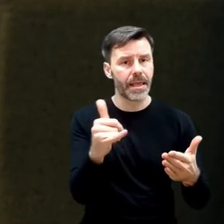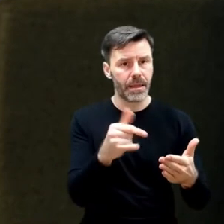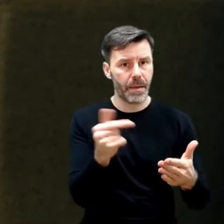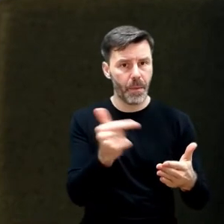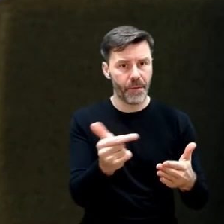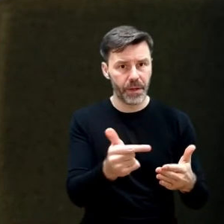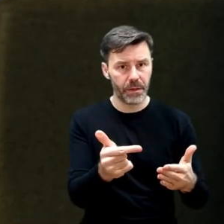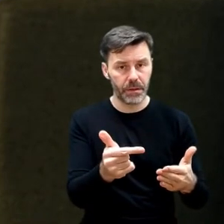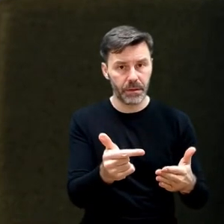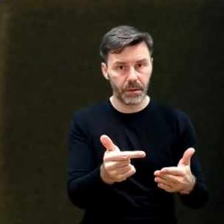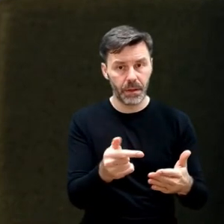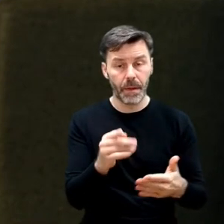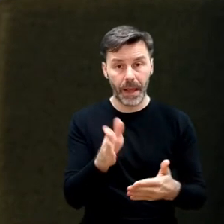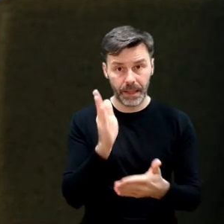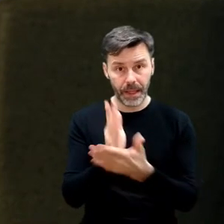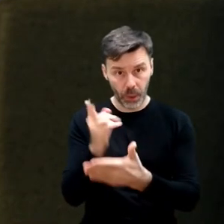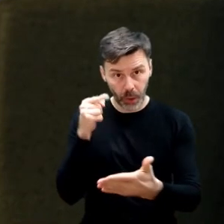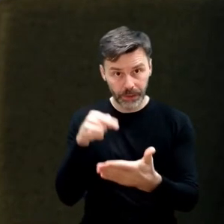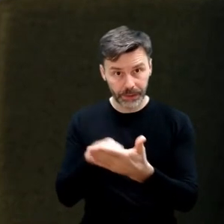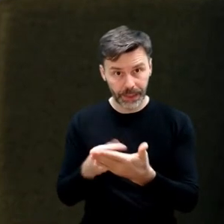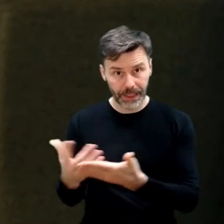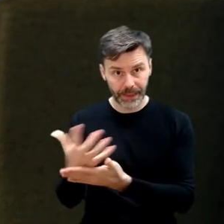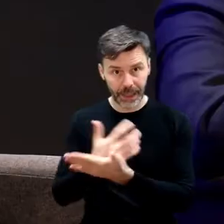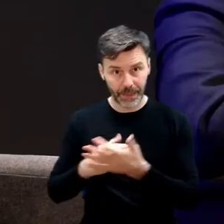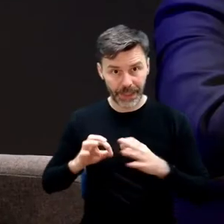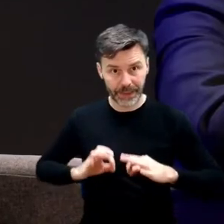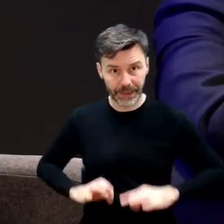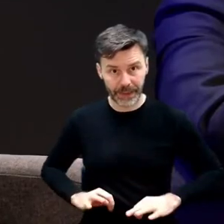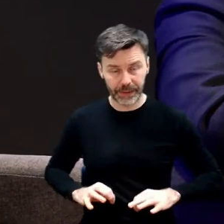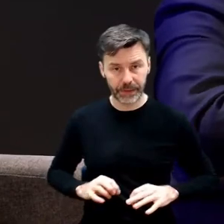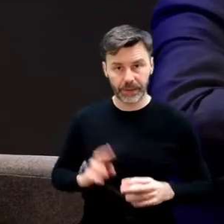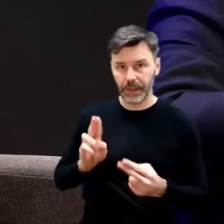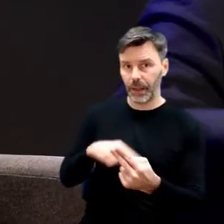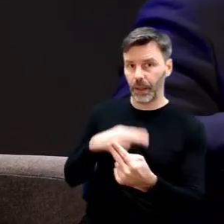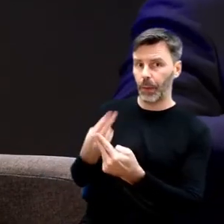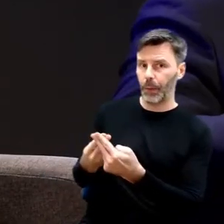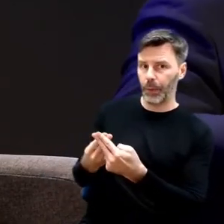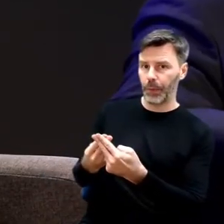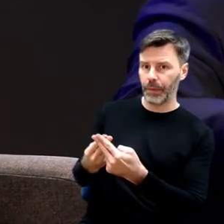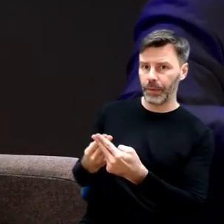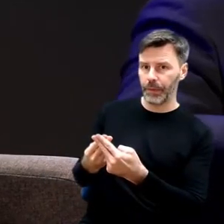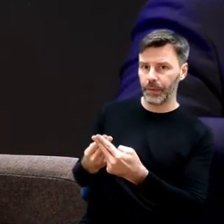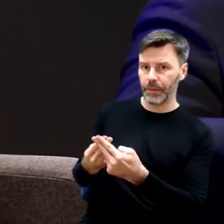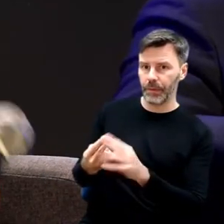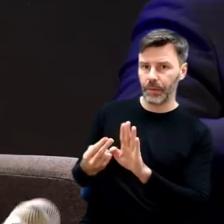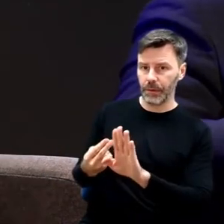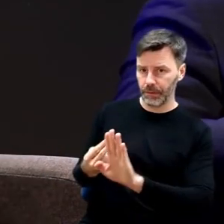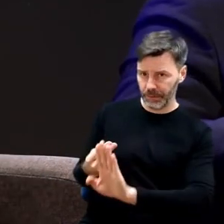niż tylko i wyłącznie zarabianie? Absolutnie chciałbym odpowiedzieć na to pytanie, ale nie będę przeszkadzał, tak? To zróbmy, dobrze.